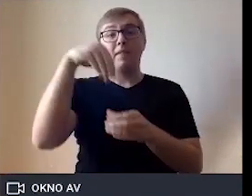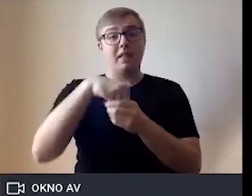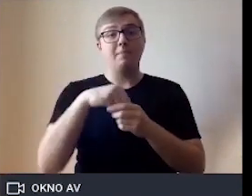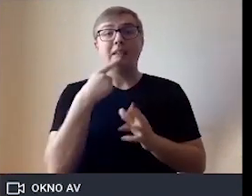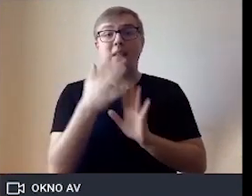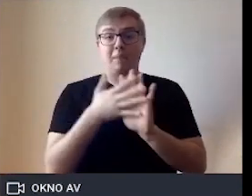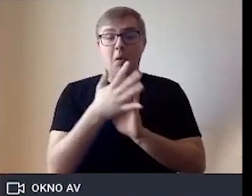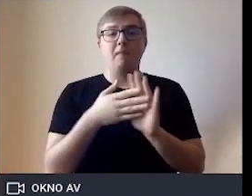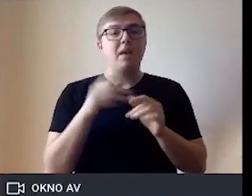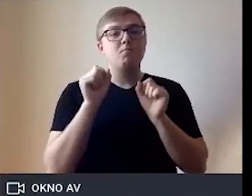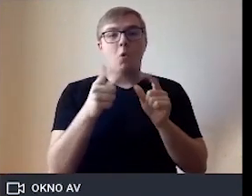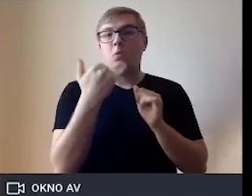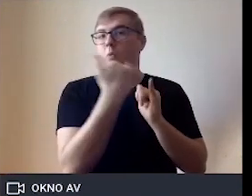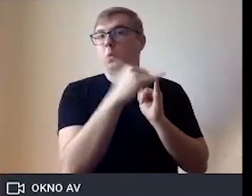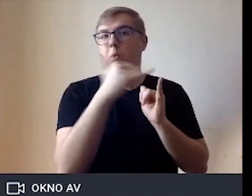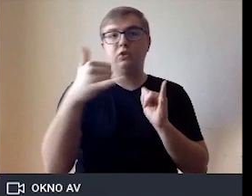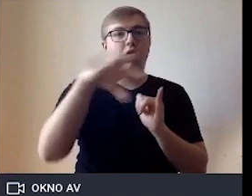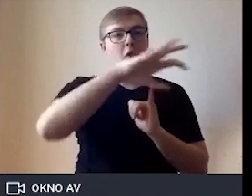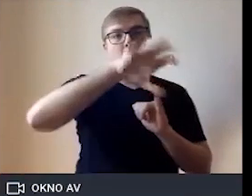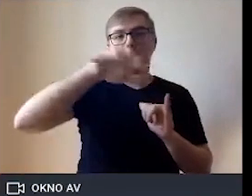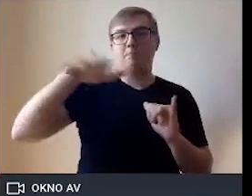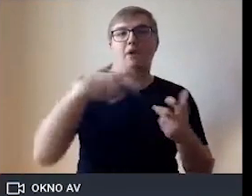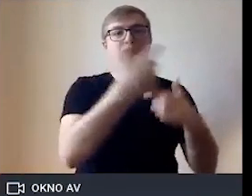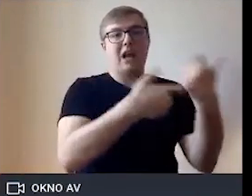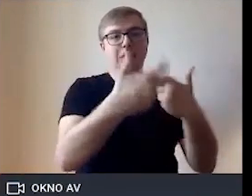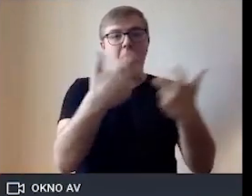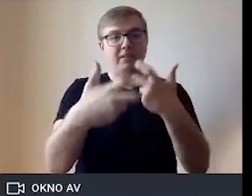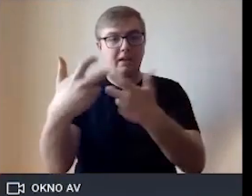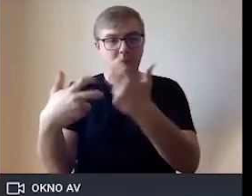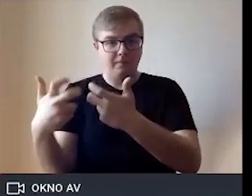Ma w sobie kilka różnych rodzajów czasowników,